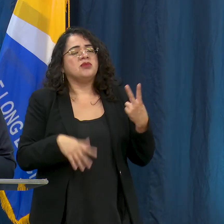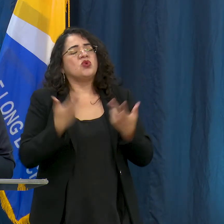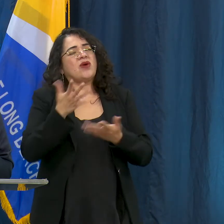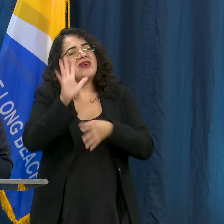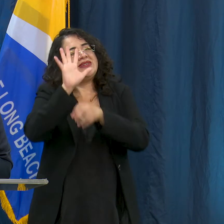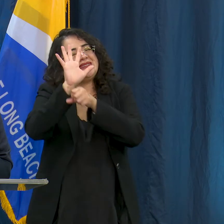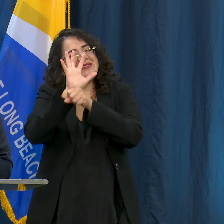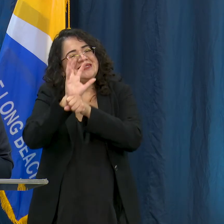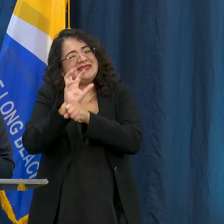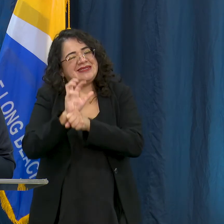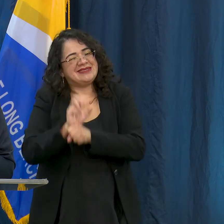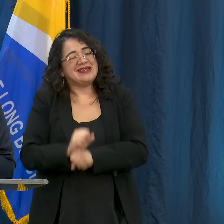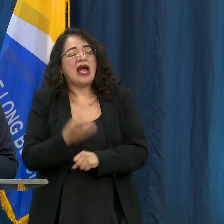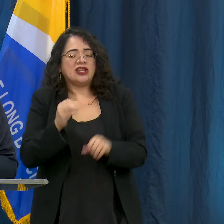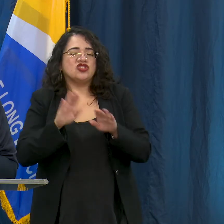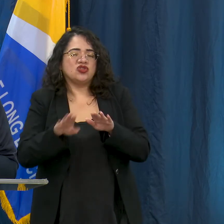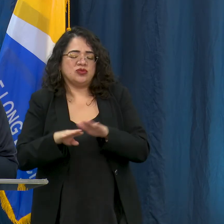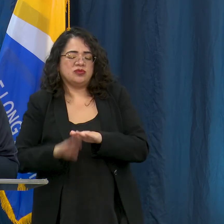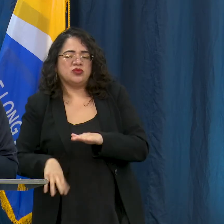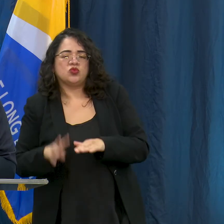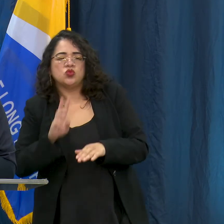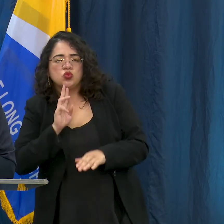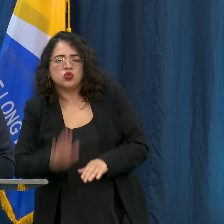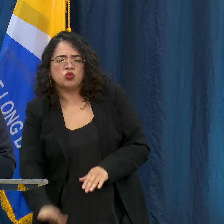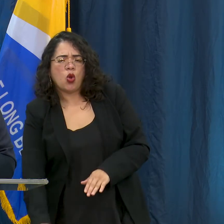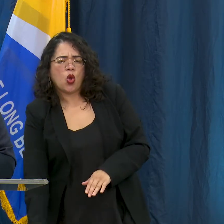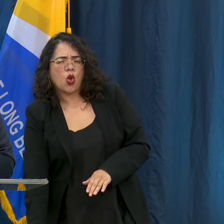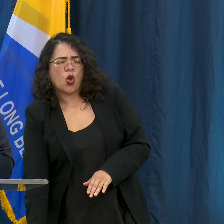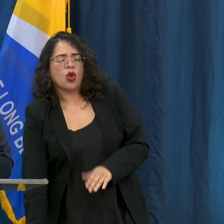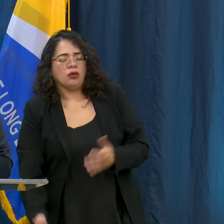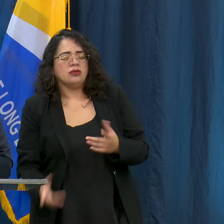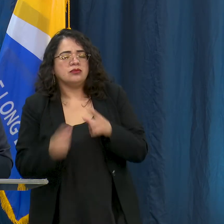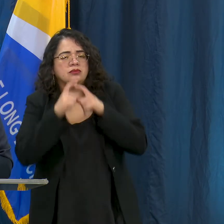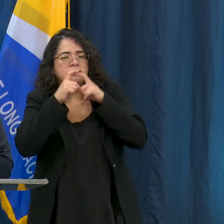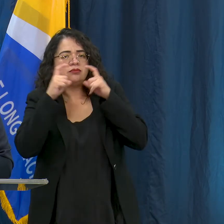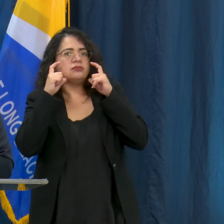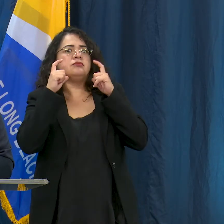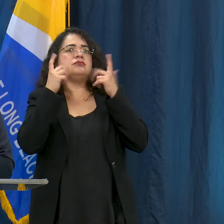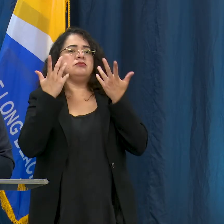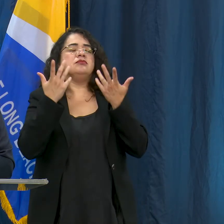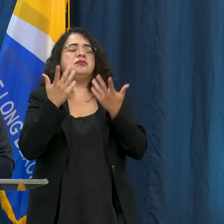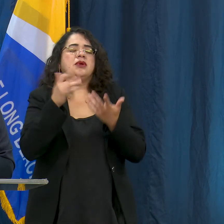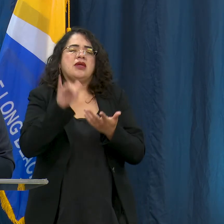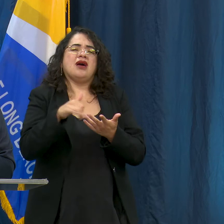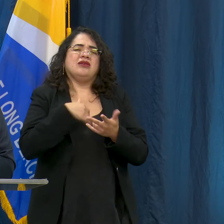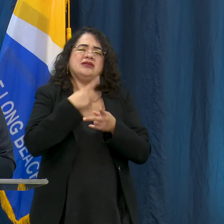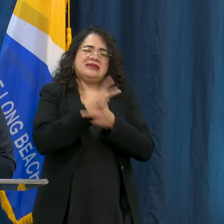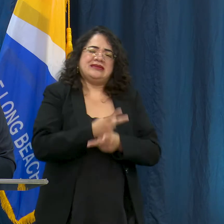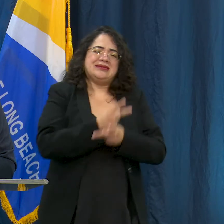es lo el nuevo normal so continue are you Sandow estas cosas para proteger y